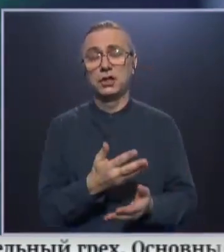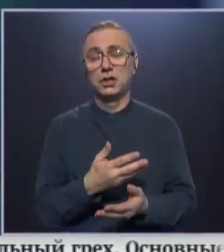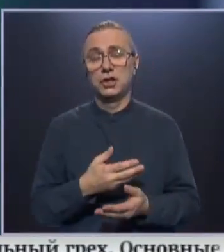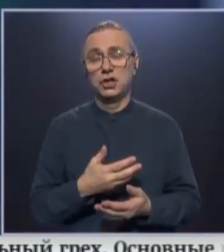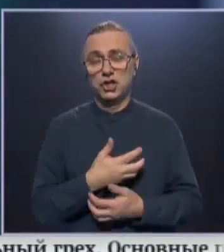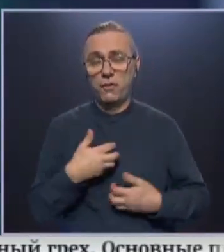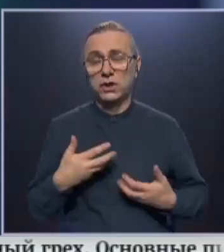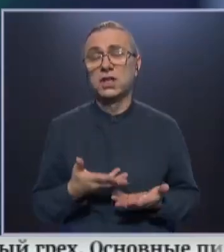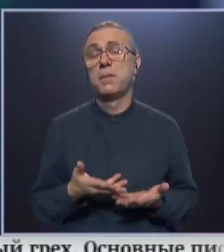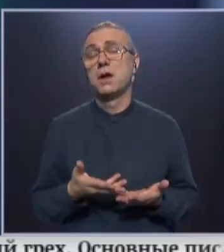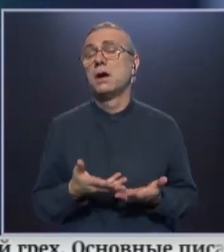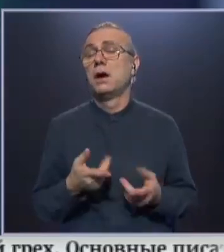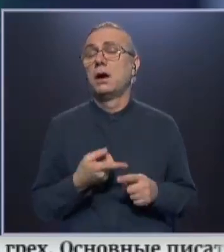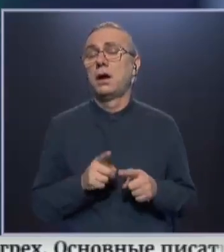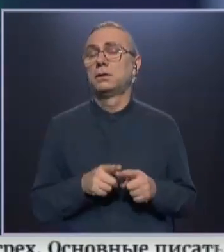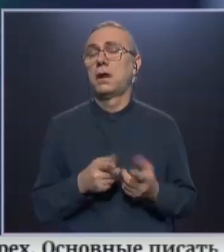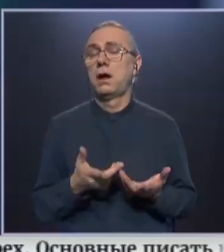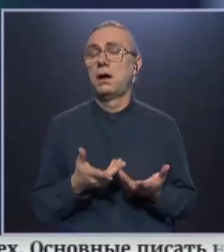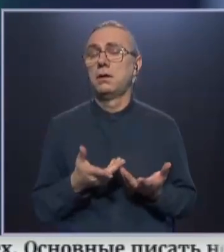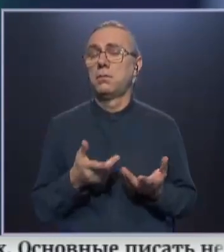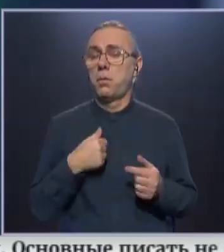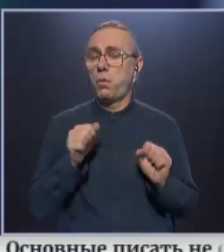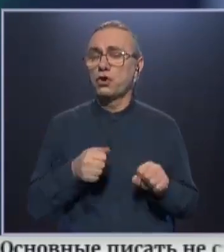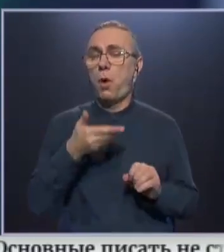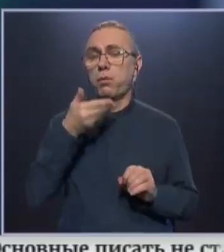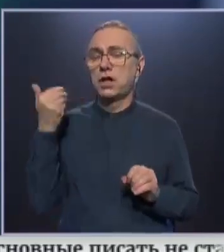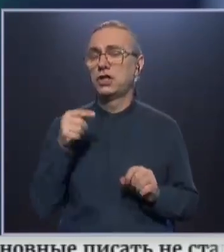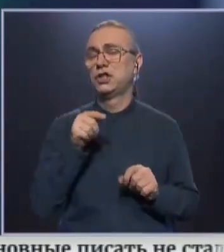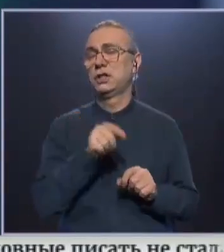поэтому всяко нехорош пред Богом тот кто жесток с животными